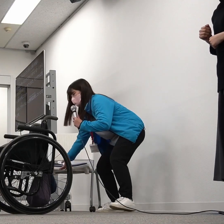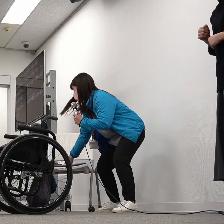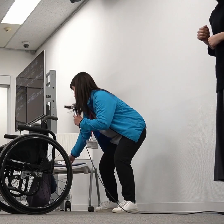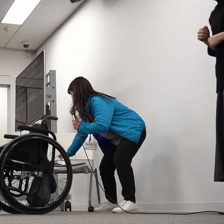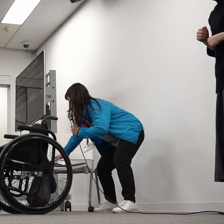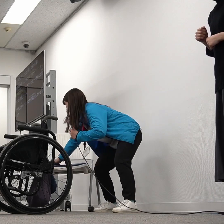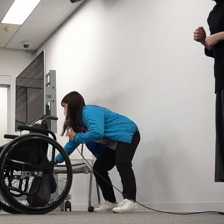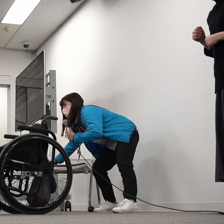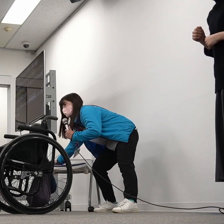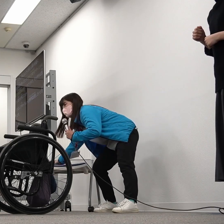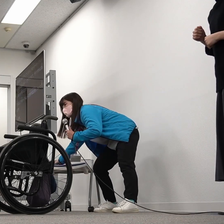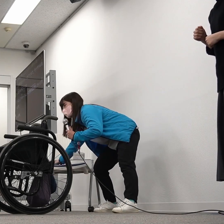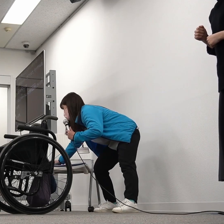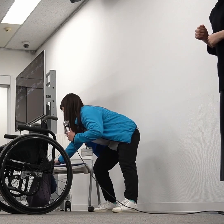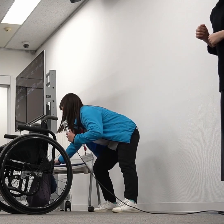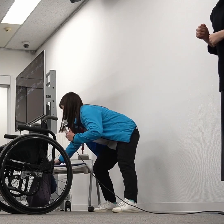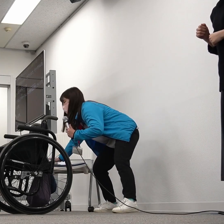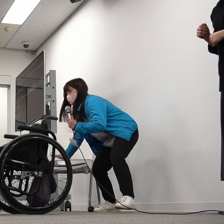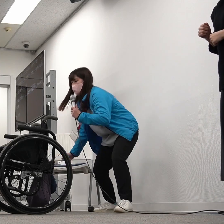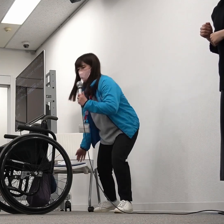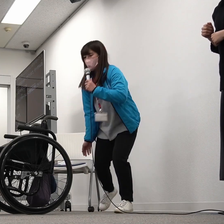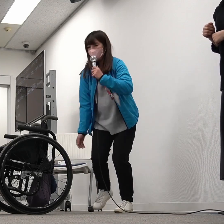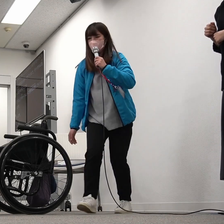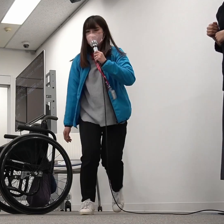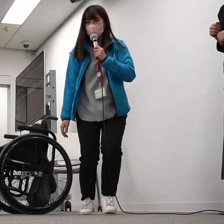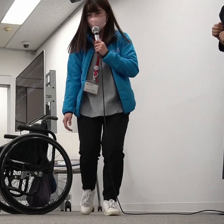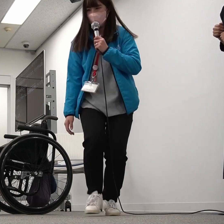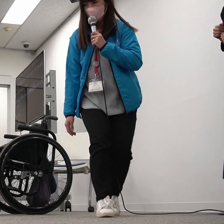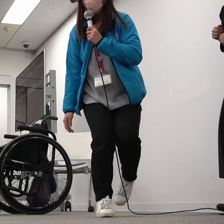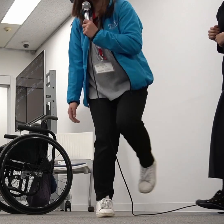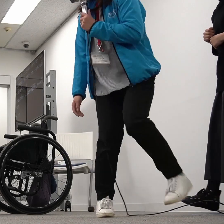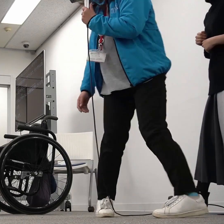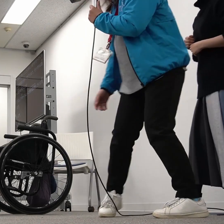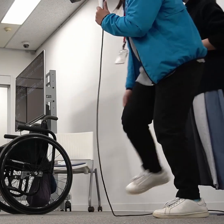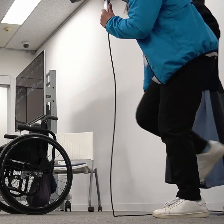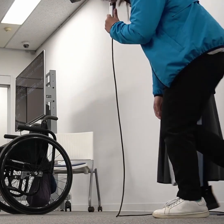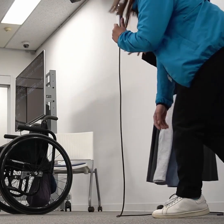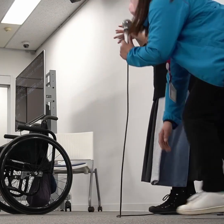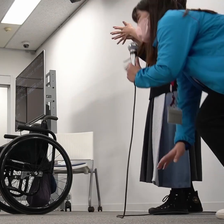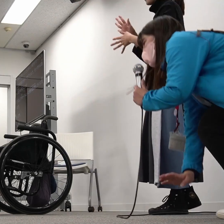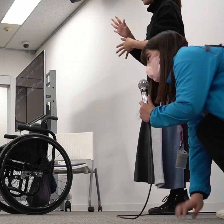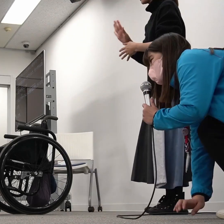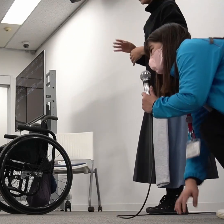ちょっとばれないようにフェイントをかけます